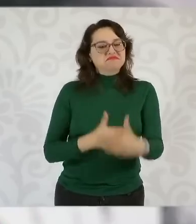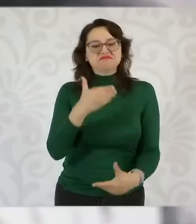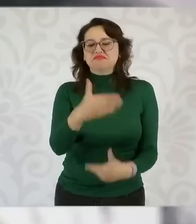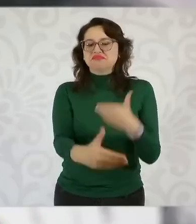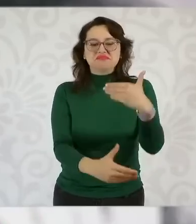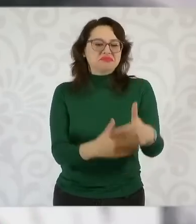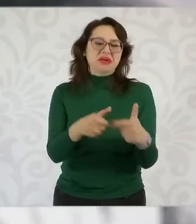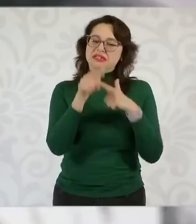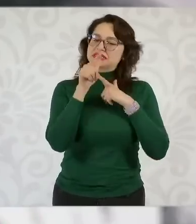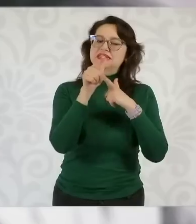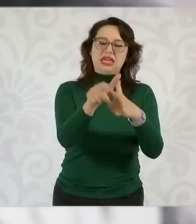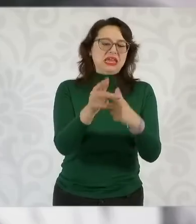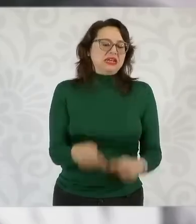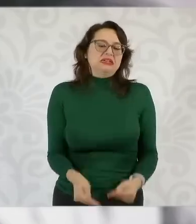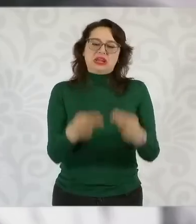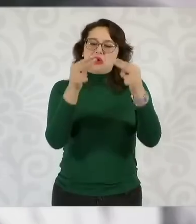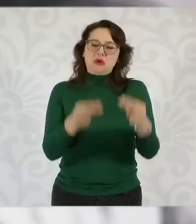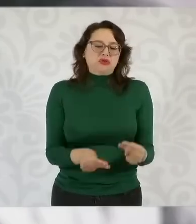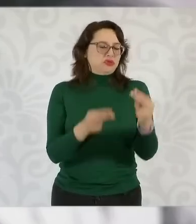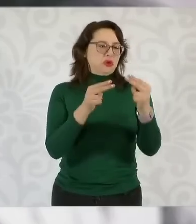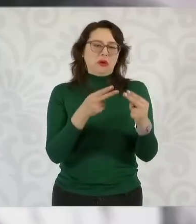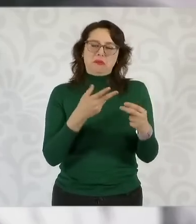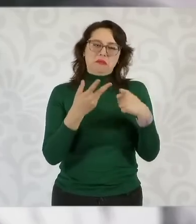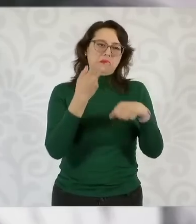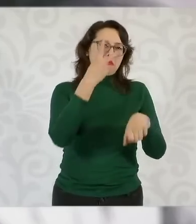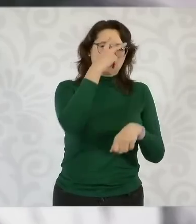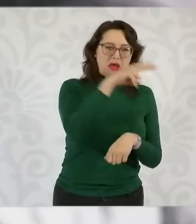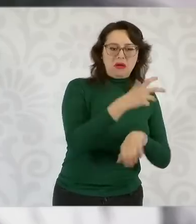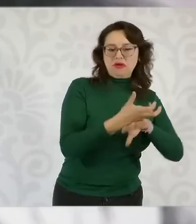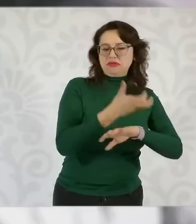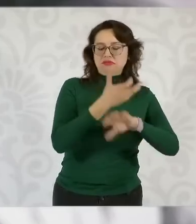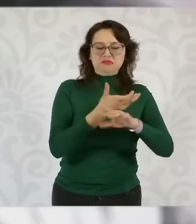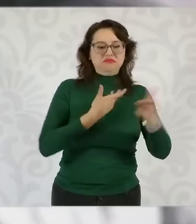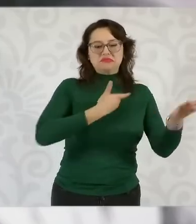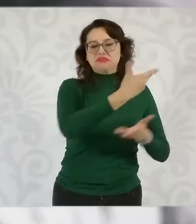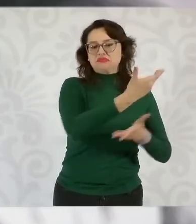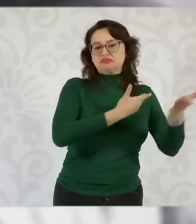entre México y Estados Unidos y otros lugares del mundo y lo que queremos es fortalecer la